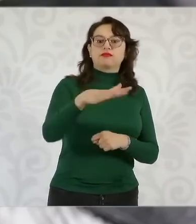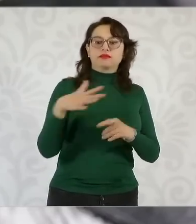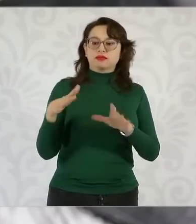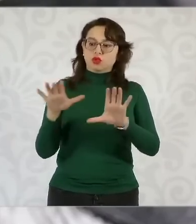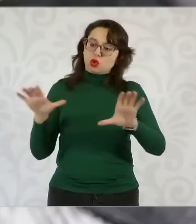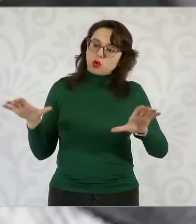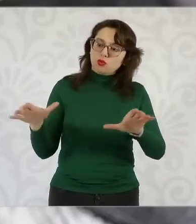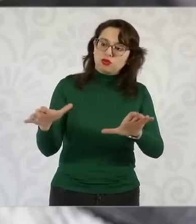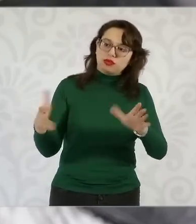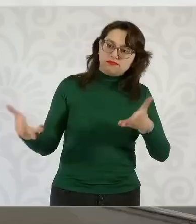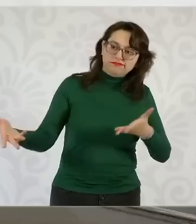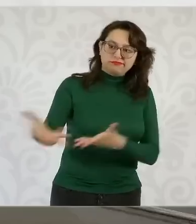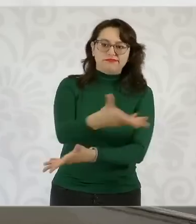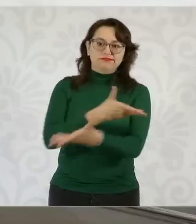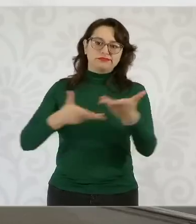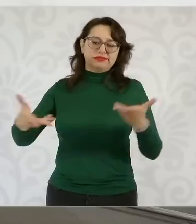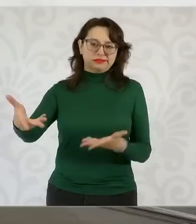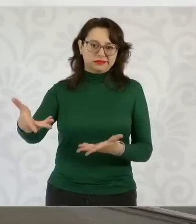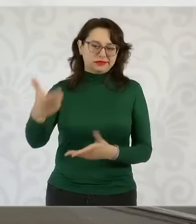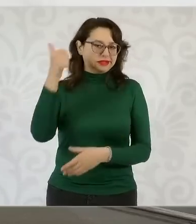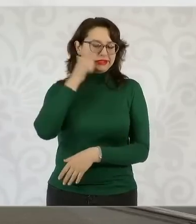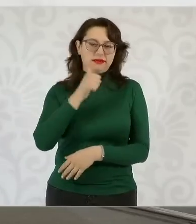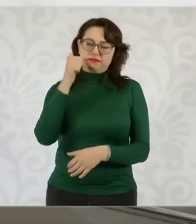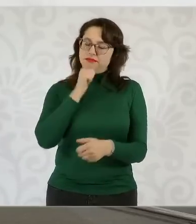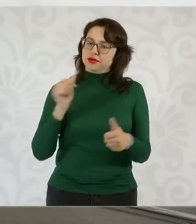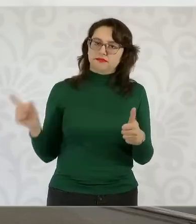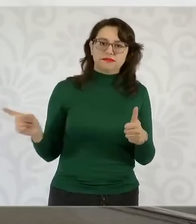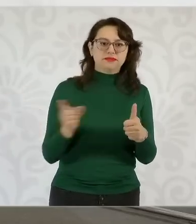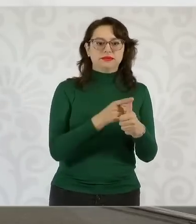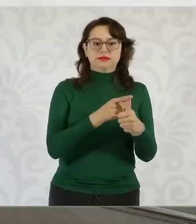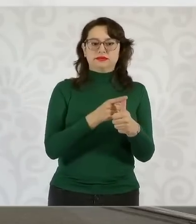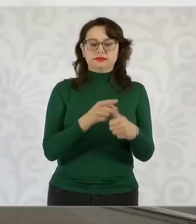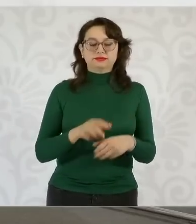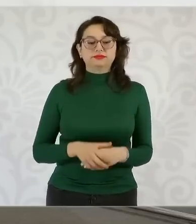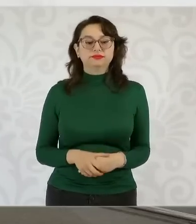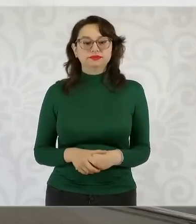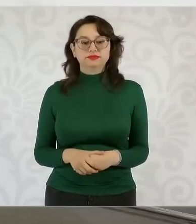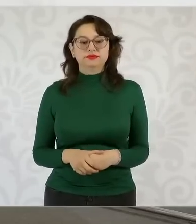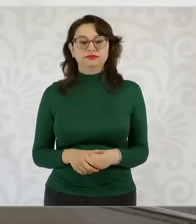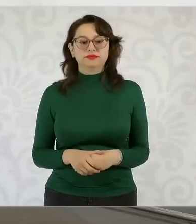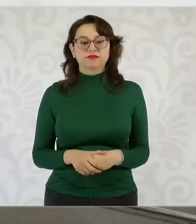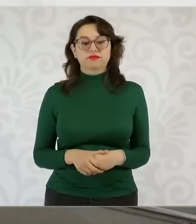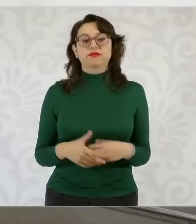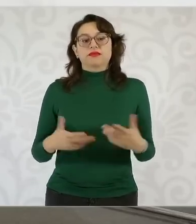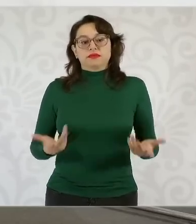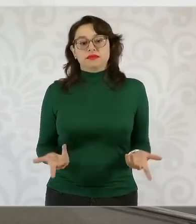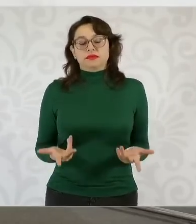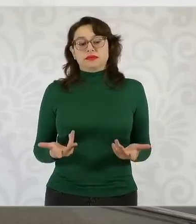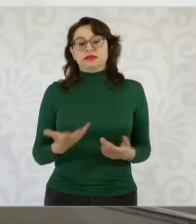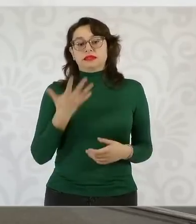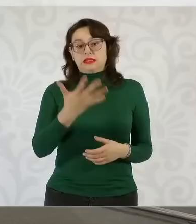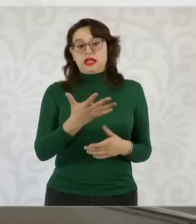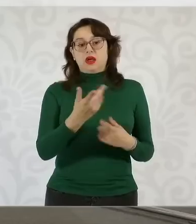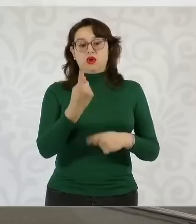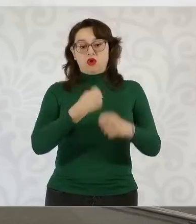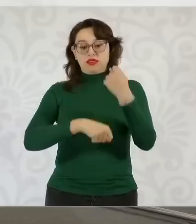y Asociados este plan de inversión contempla abrir en promedio cinco tiendas por año para llegar a